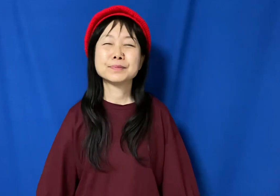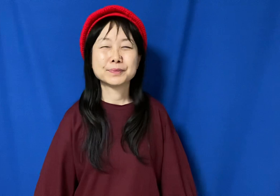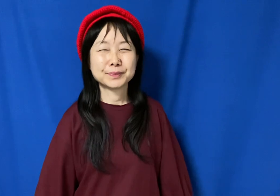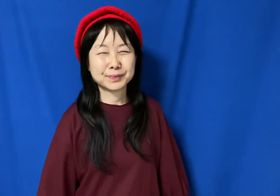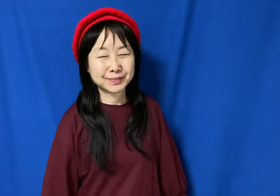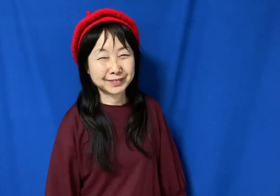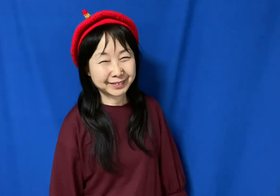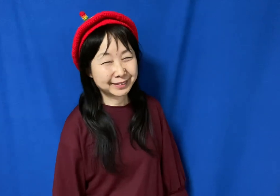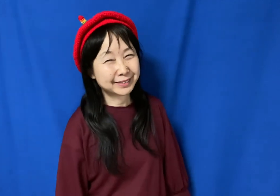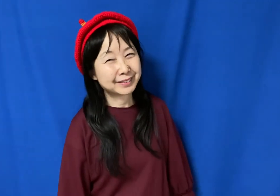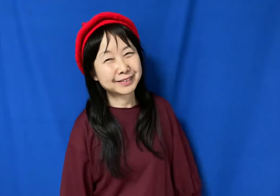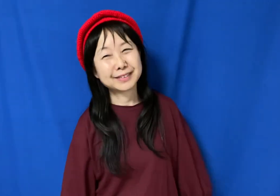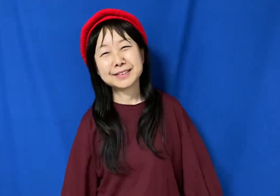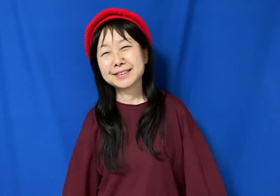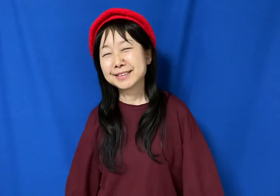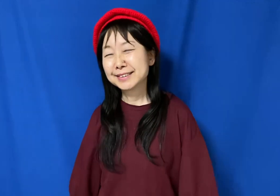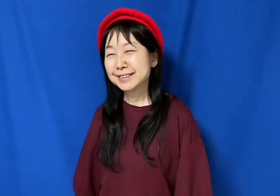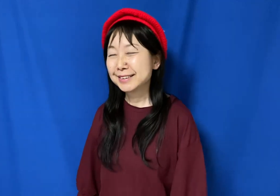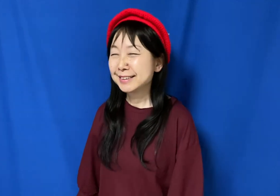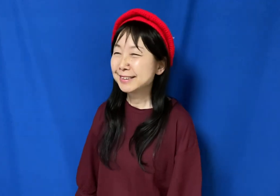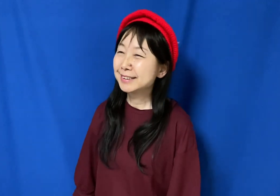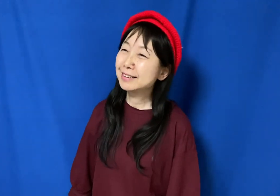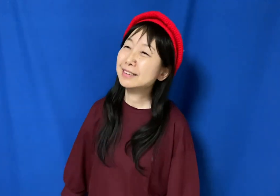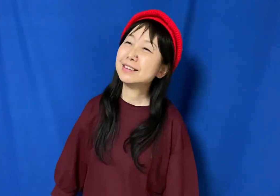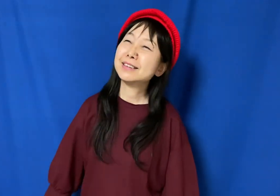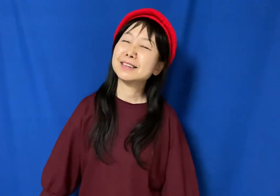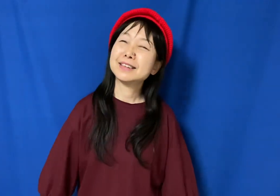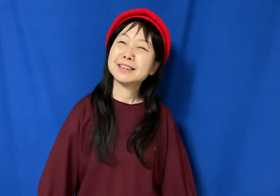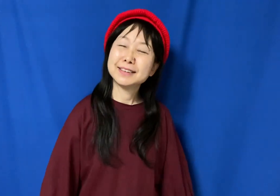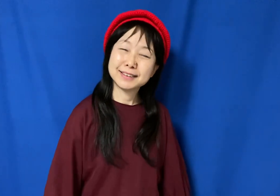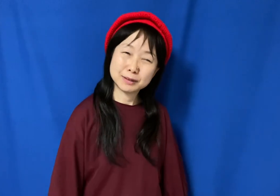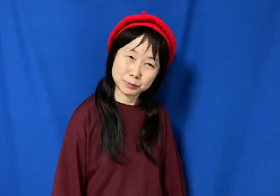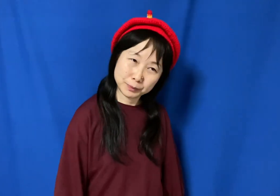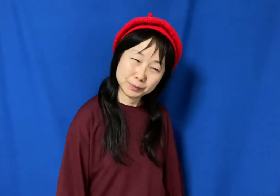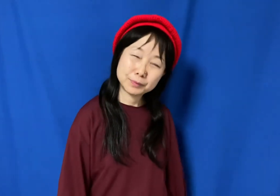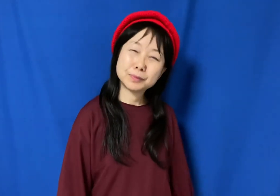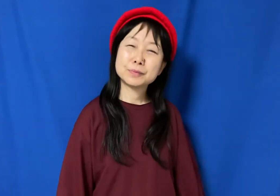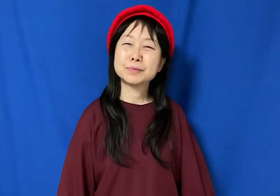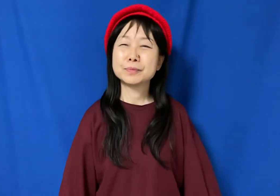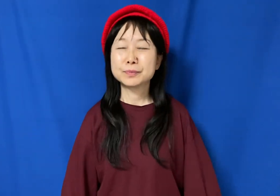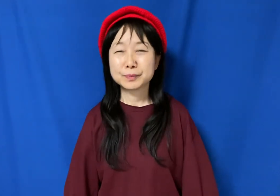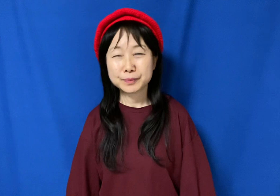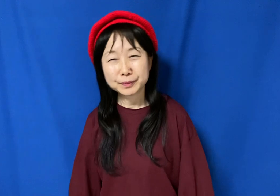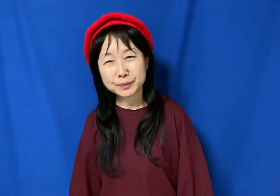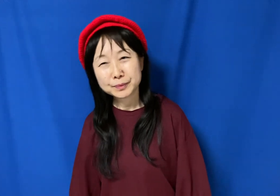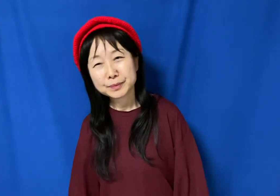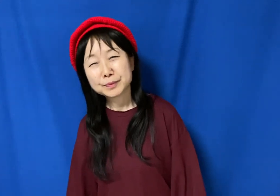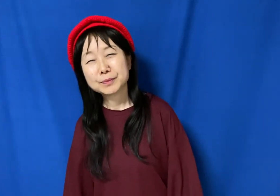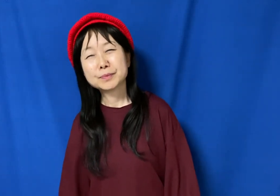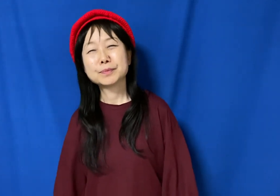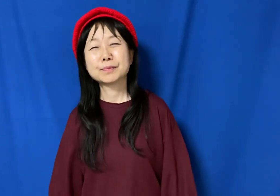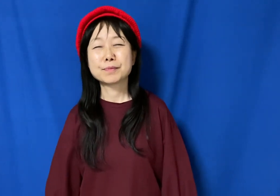（手話訳：手話舞くらぶ手話担当チーム）